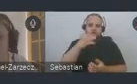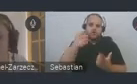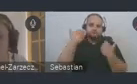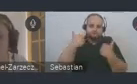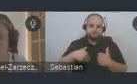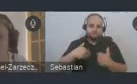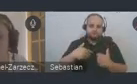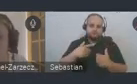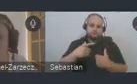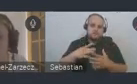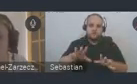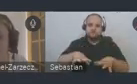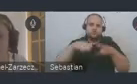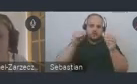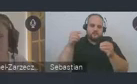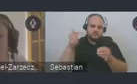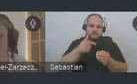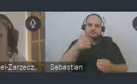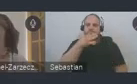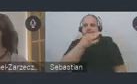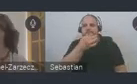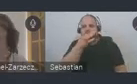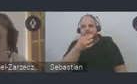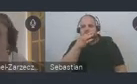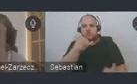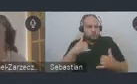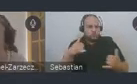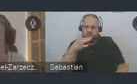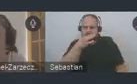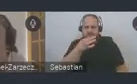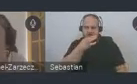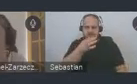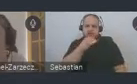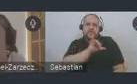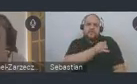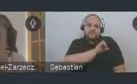Czyli taka runda początkowa. Zadajemy różne pytania. Zawsze pytamy o imię.